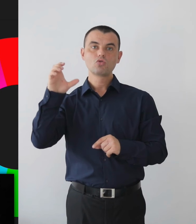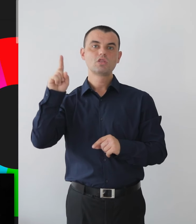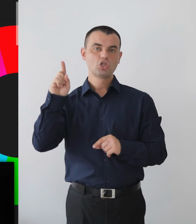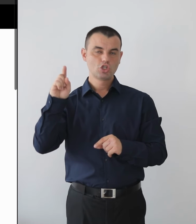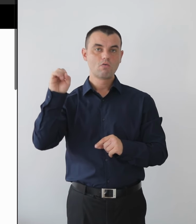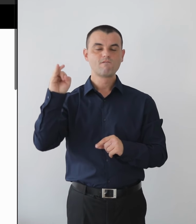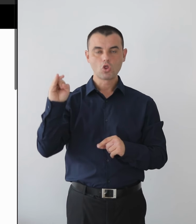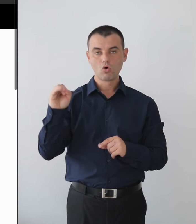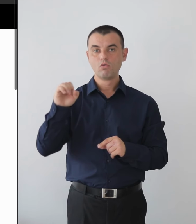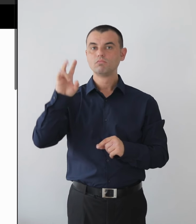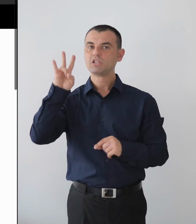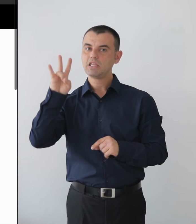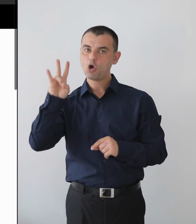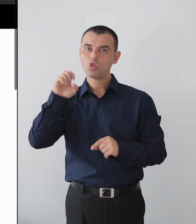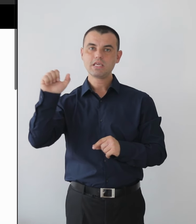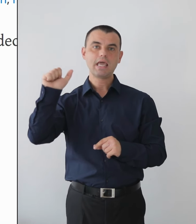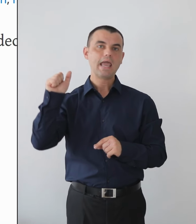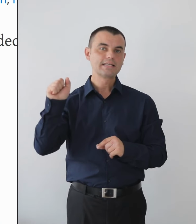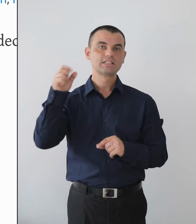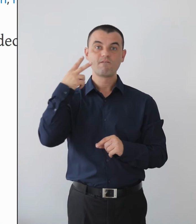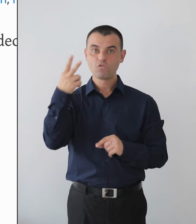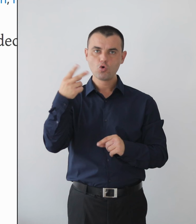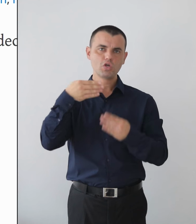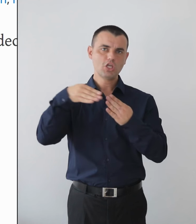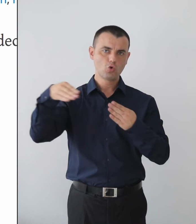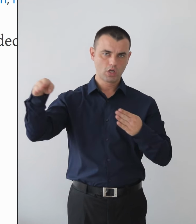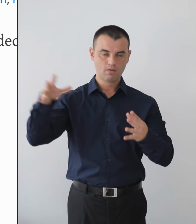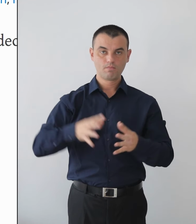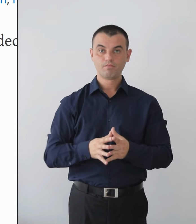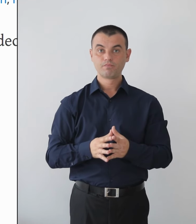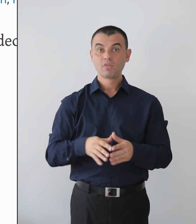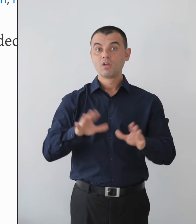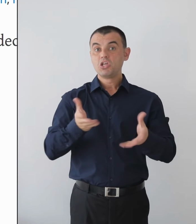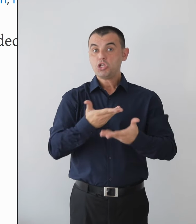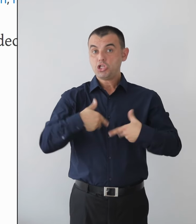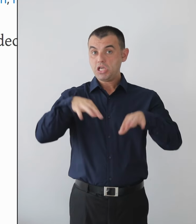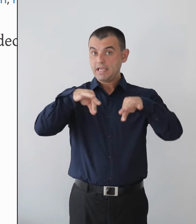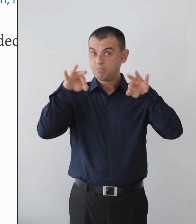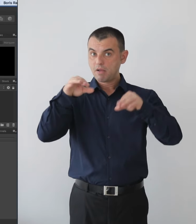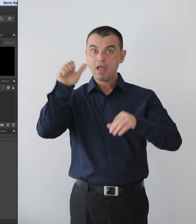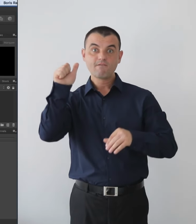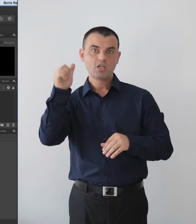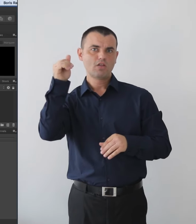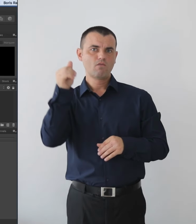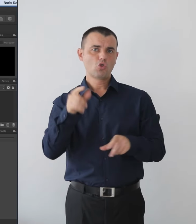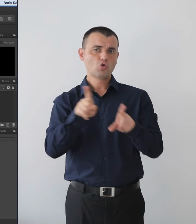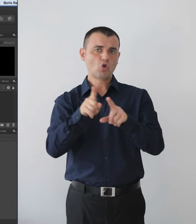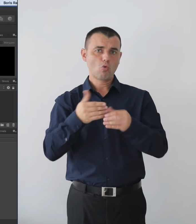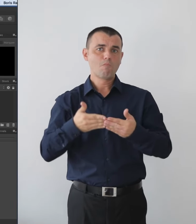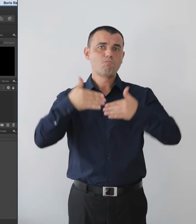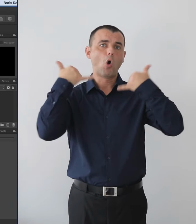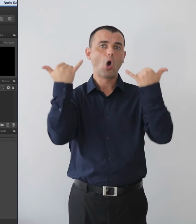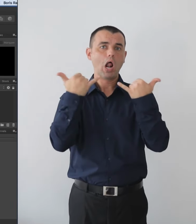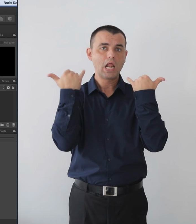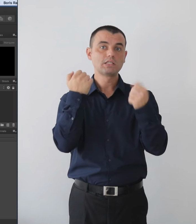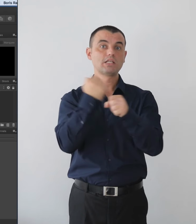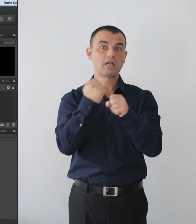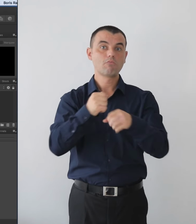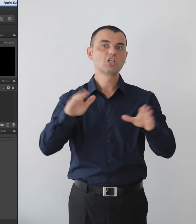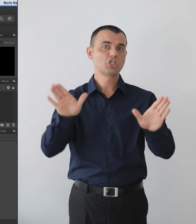Canon digital photo professional, Nikon NX View и други.